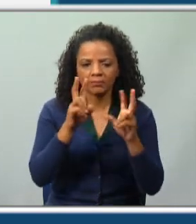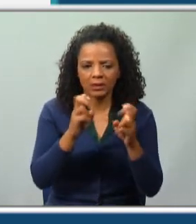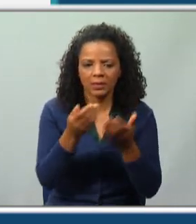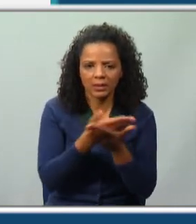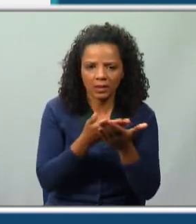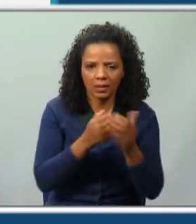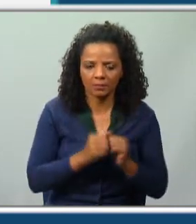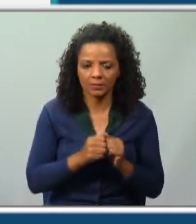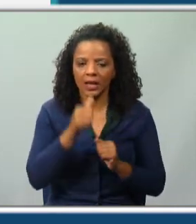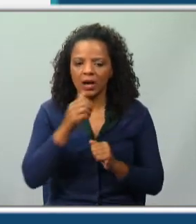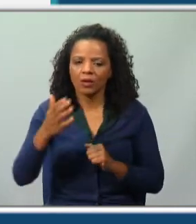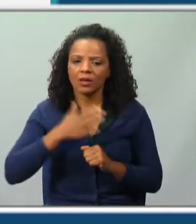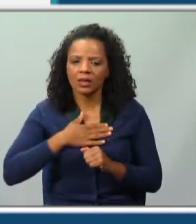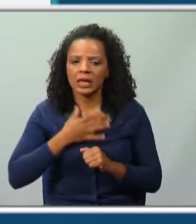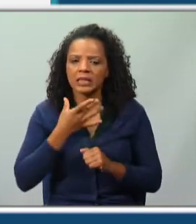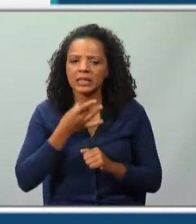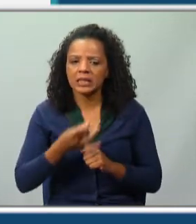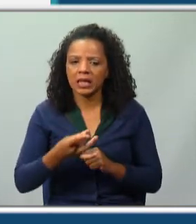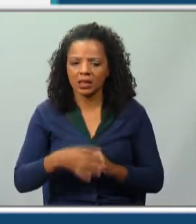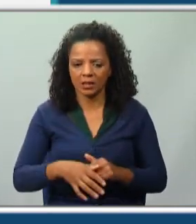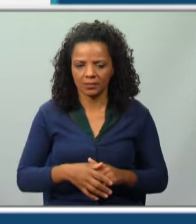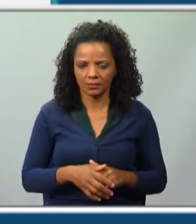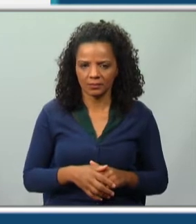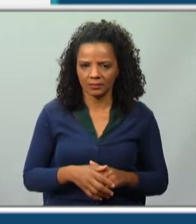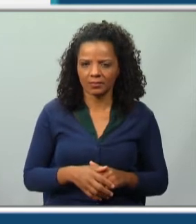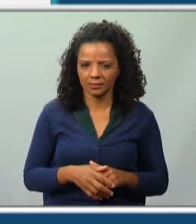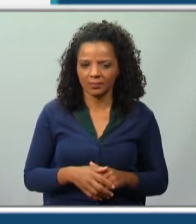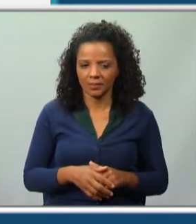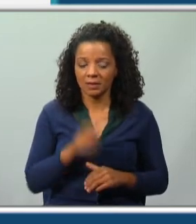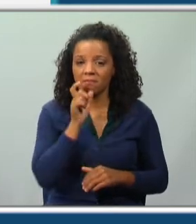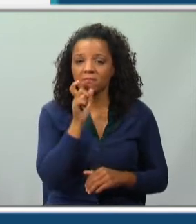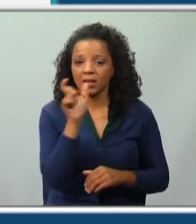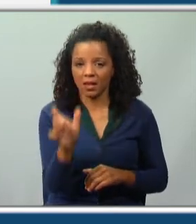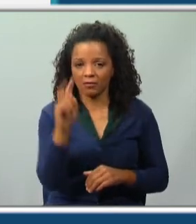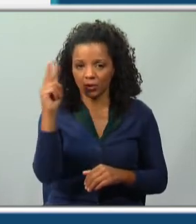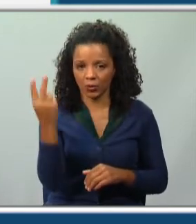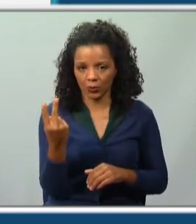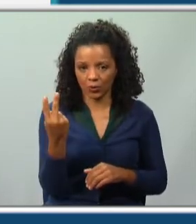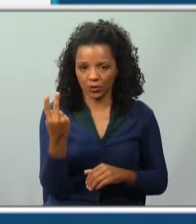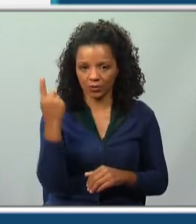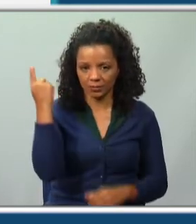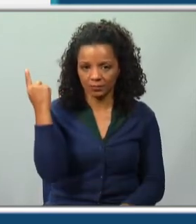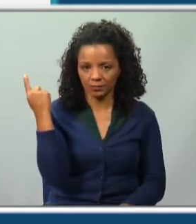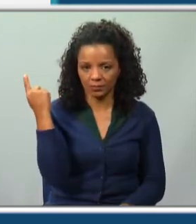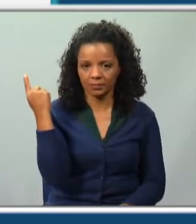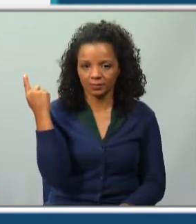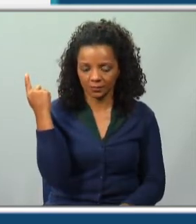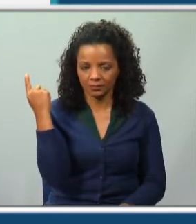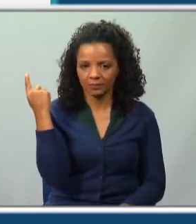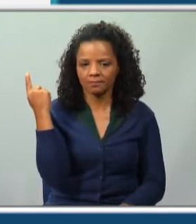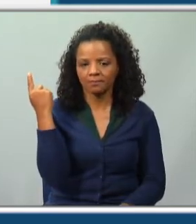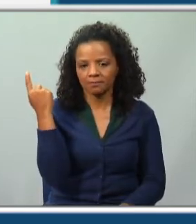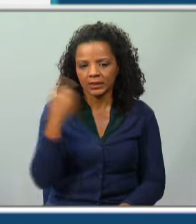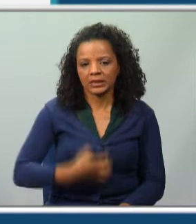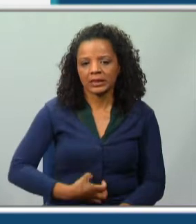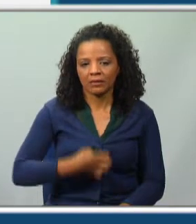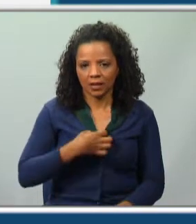e da mágoa que tenho cedo a sede e sede têm significados 和我早年的心痛總部和總部有含義